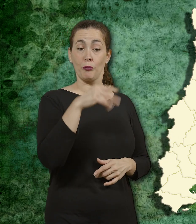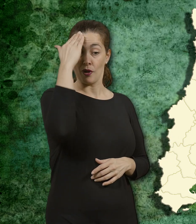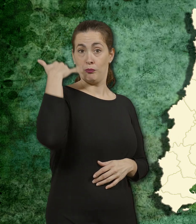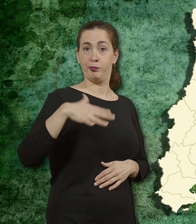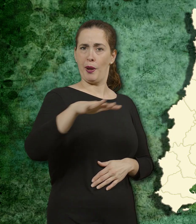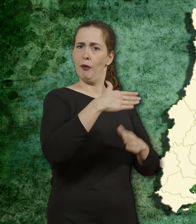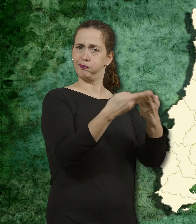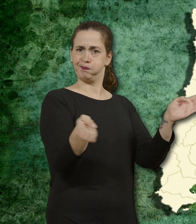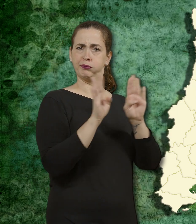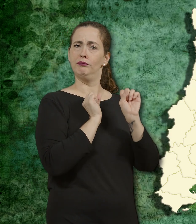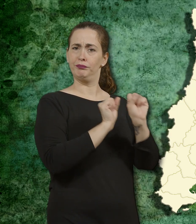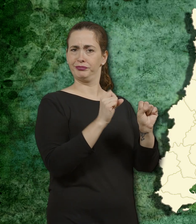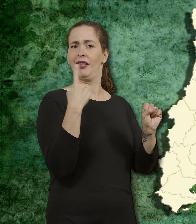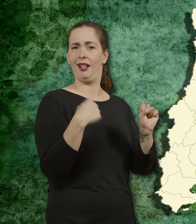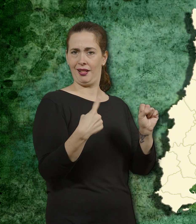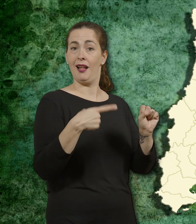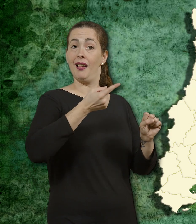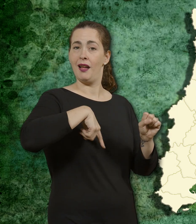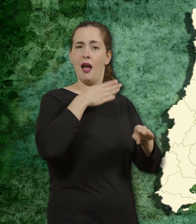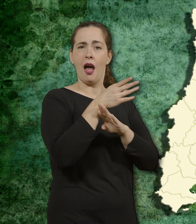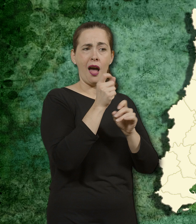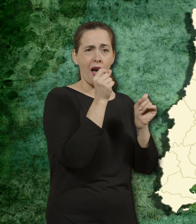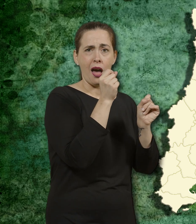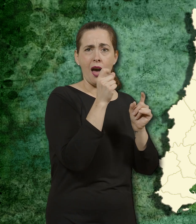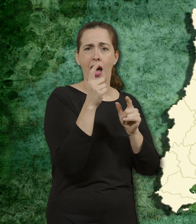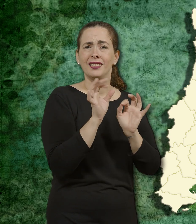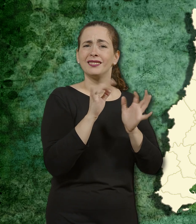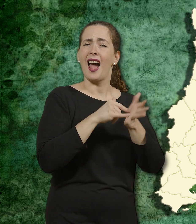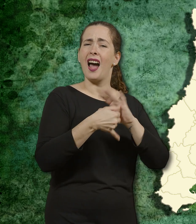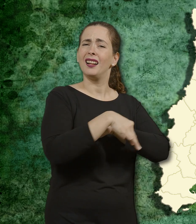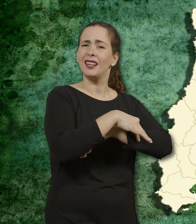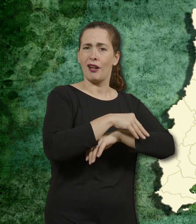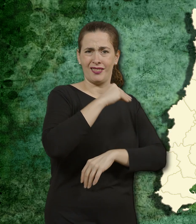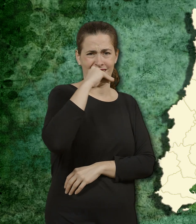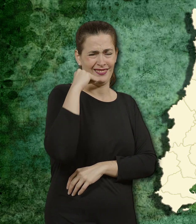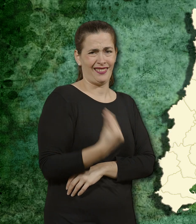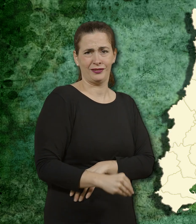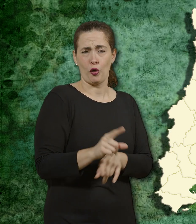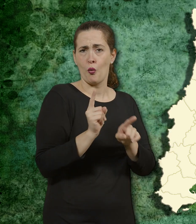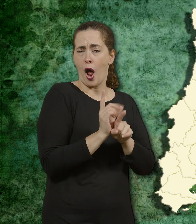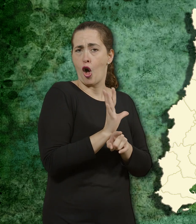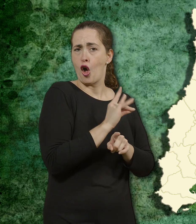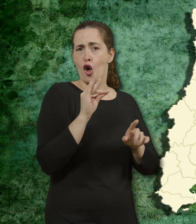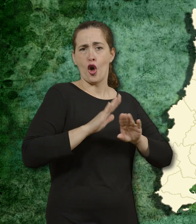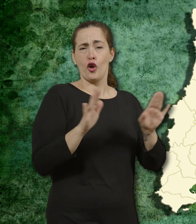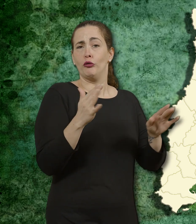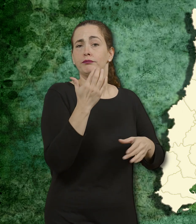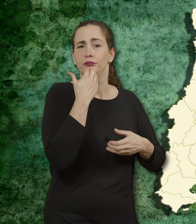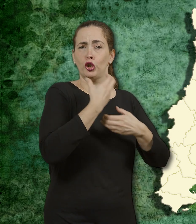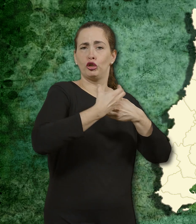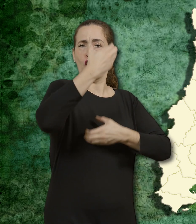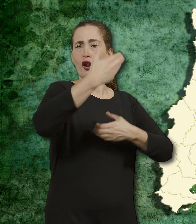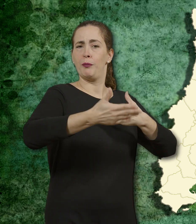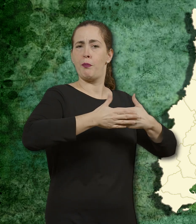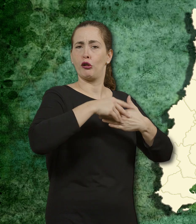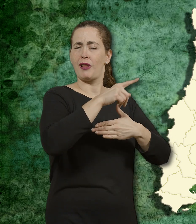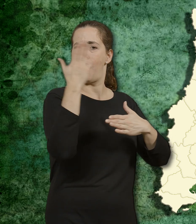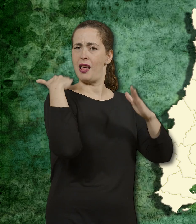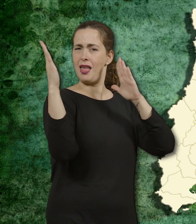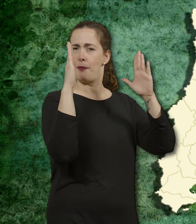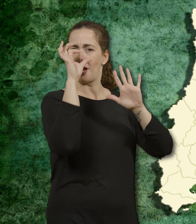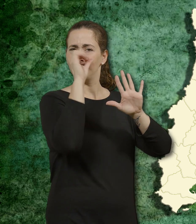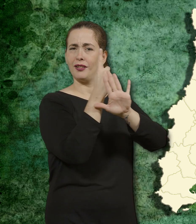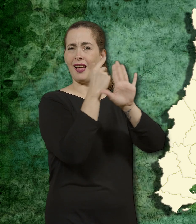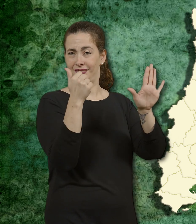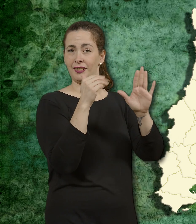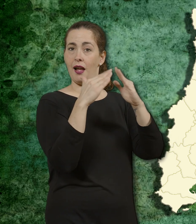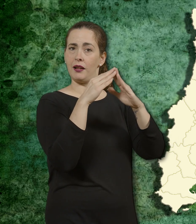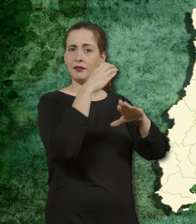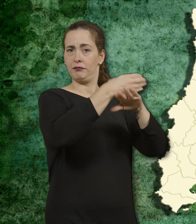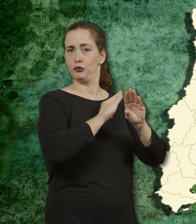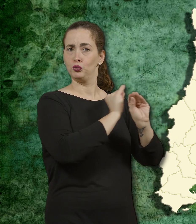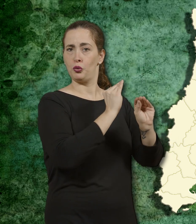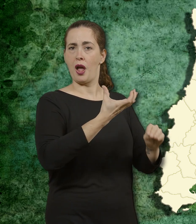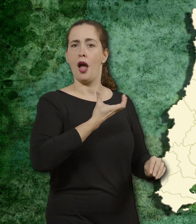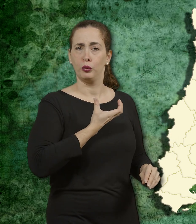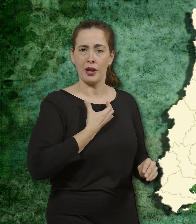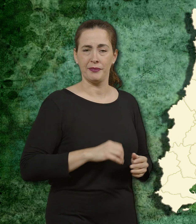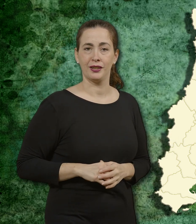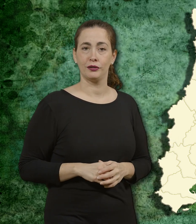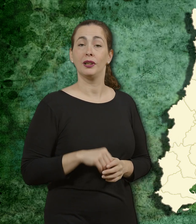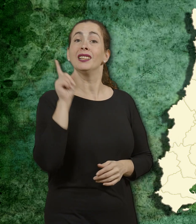una vila fortificada on descobrim joies arquitectòniques com la torre-portal del segle XVI a la Casa Consistorial.